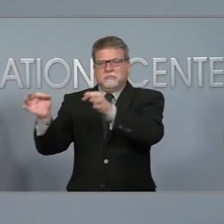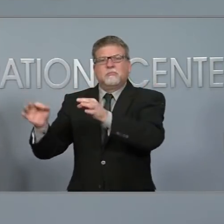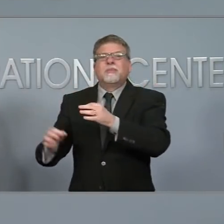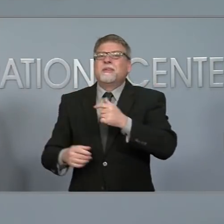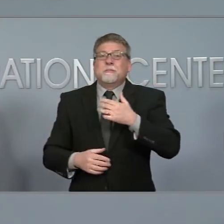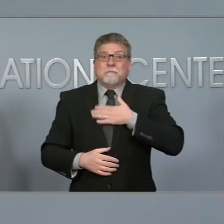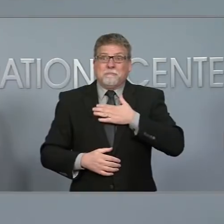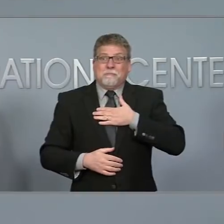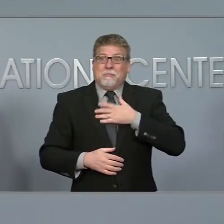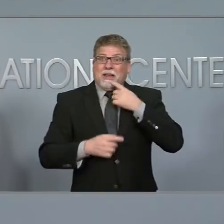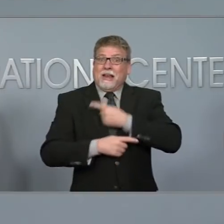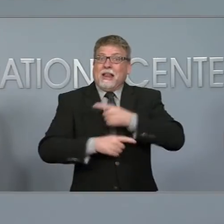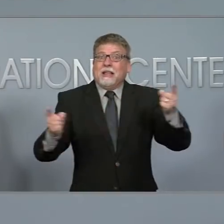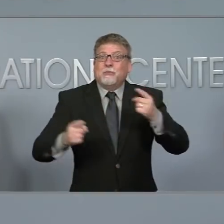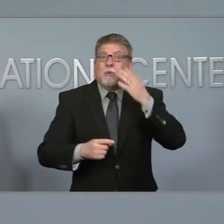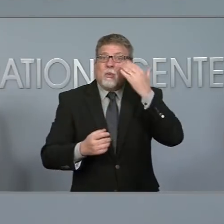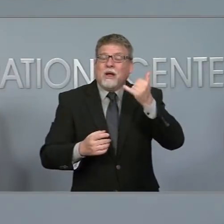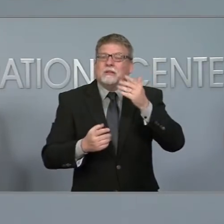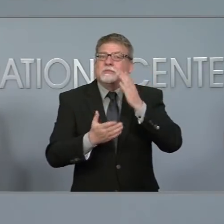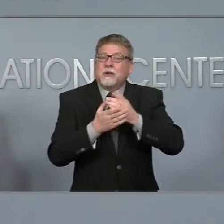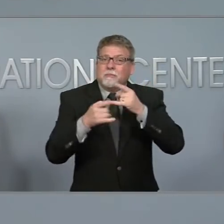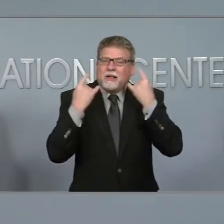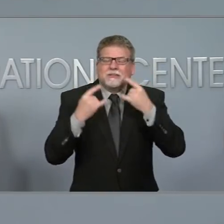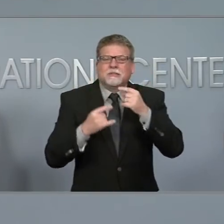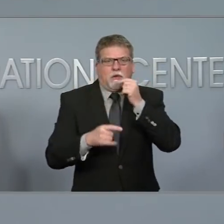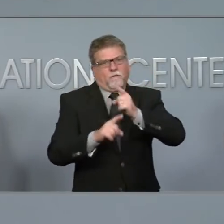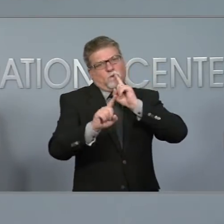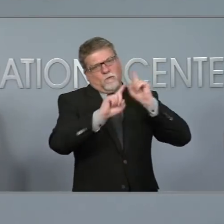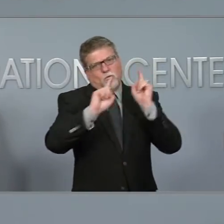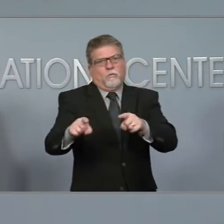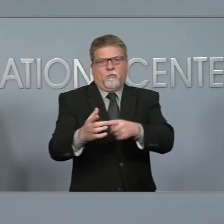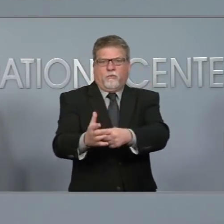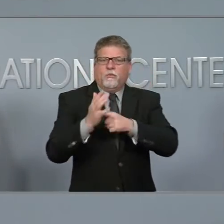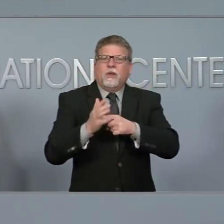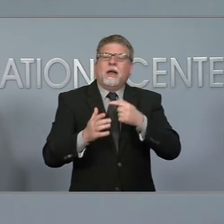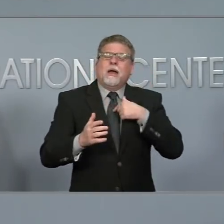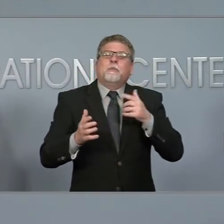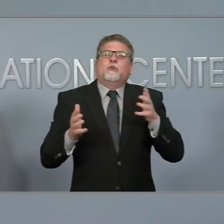la probé dándole al los departamentos escolares el